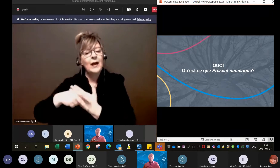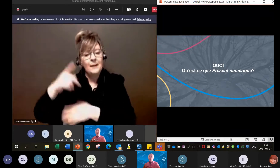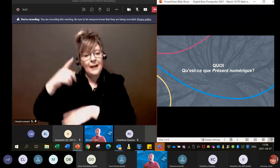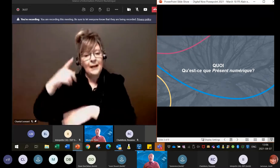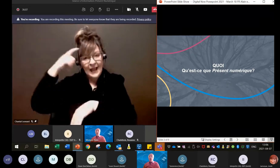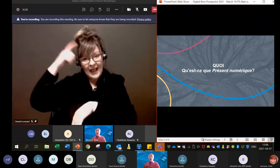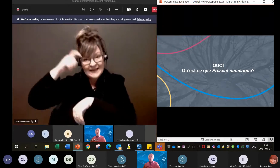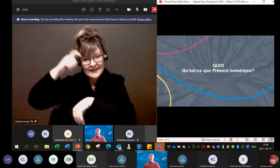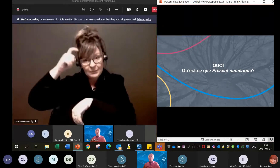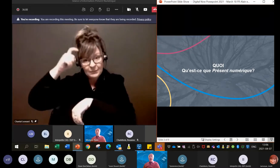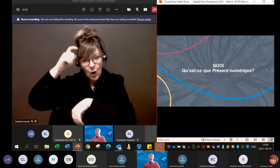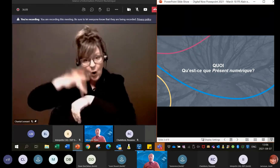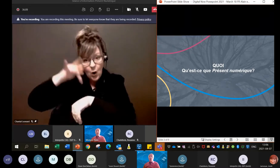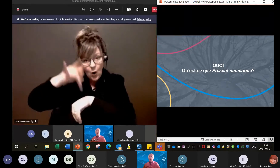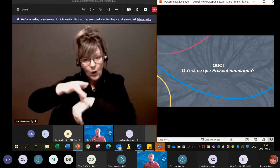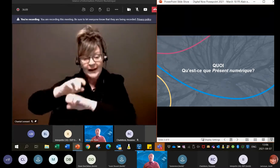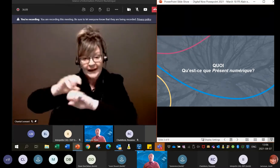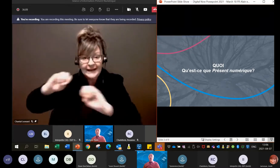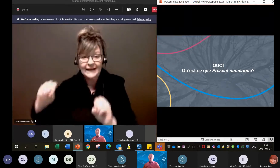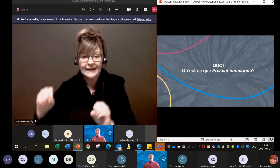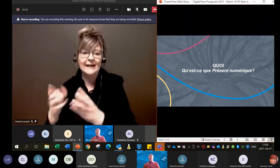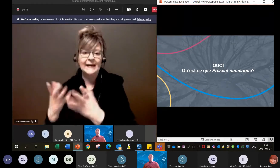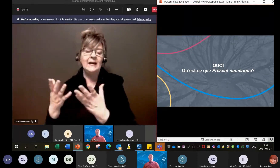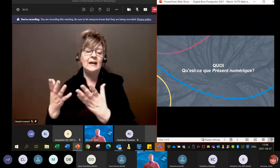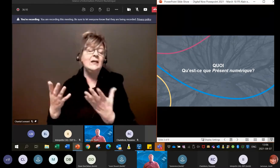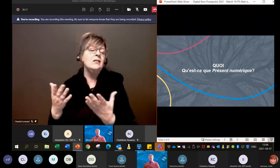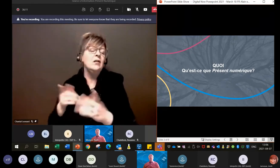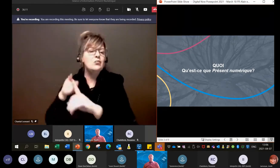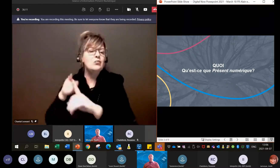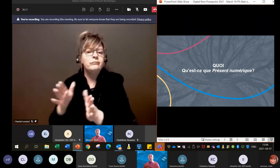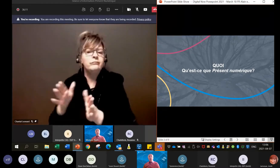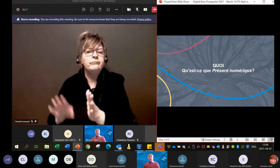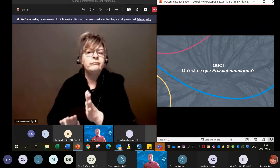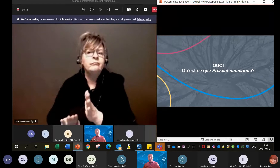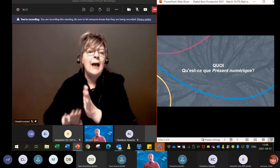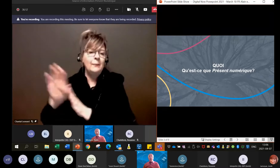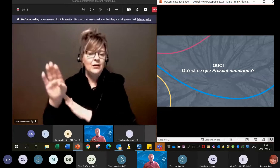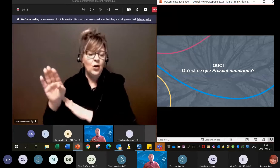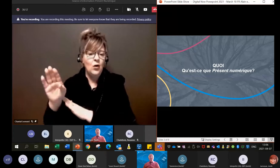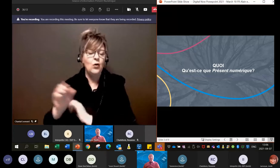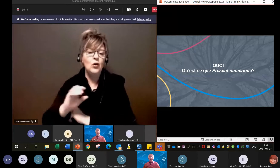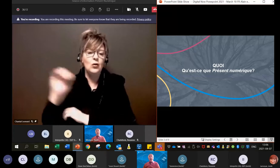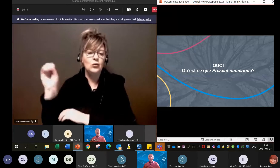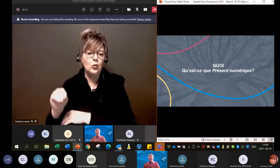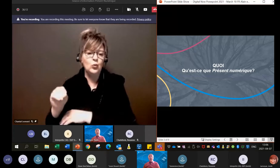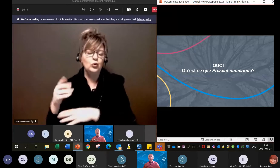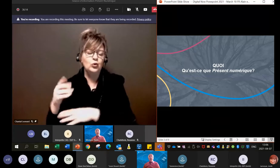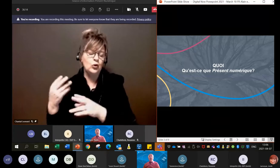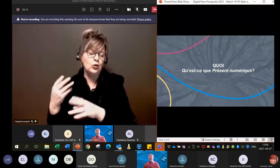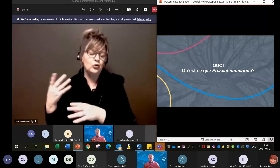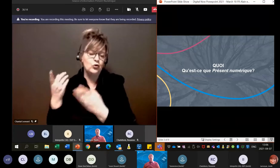améliorer le taux de succès actuel des